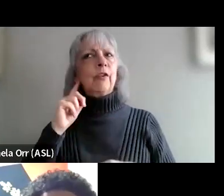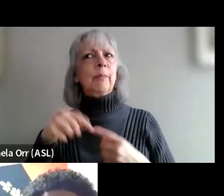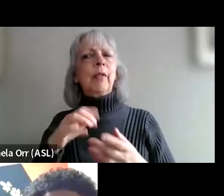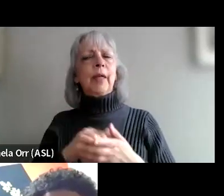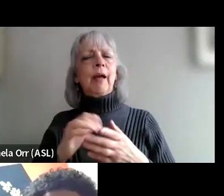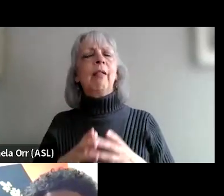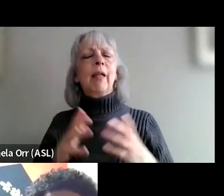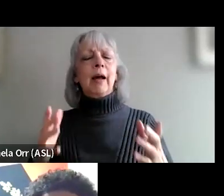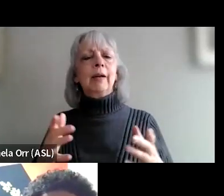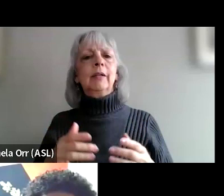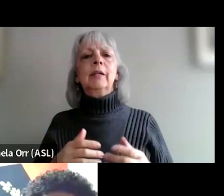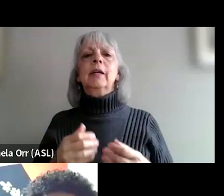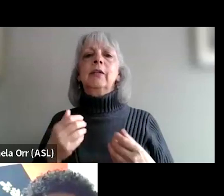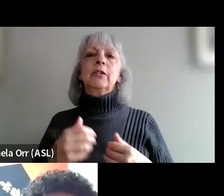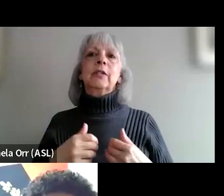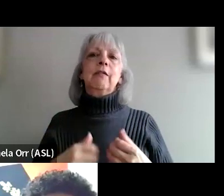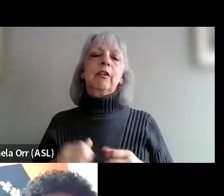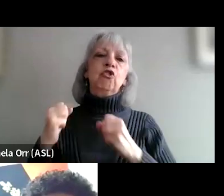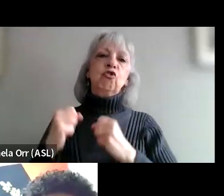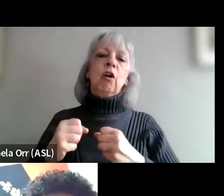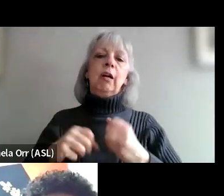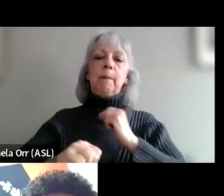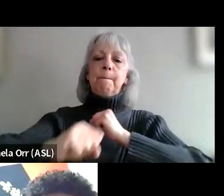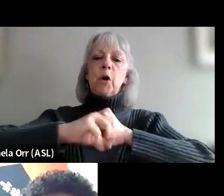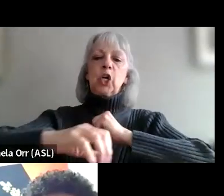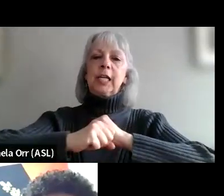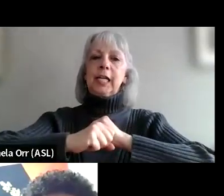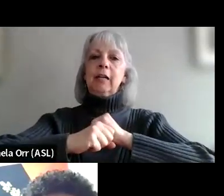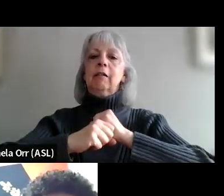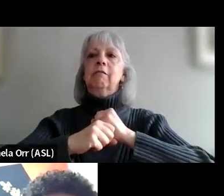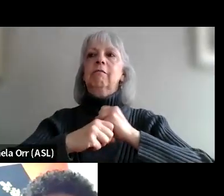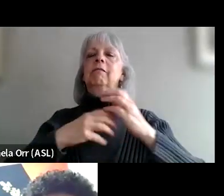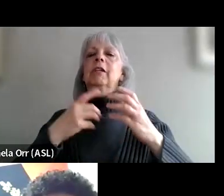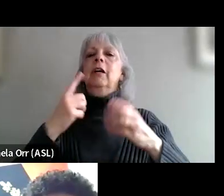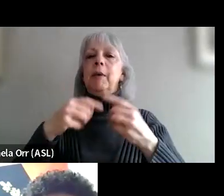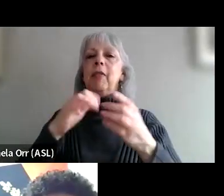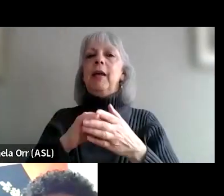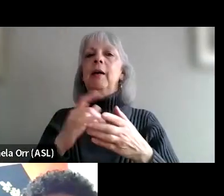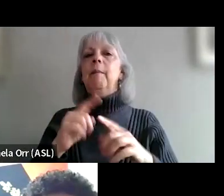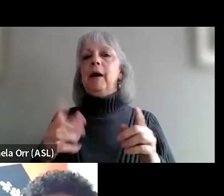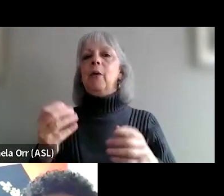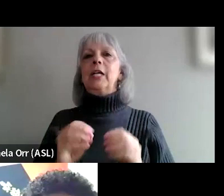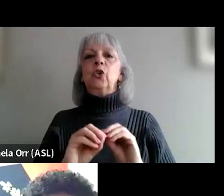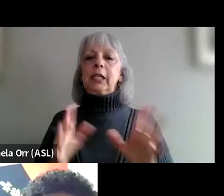Hay una fuerte campaña de publicidad. Lo que quiero decir ahora, para que quede claro,